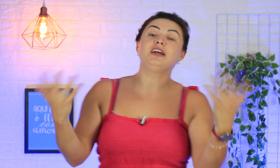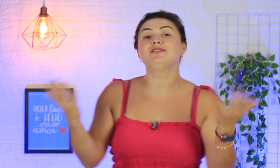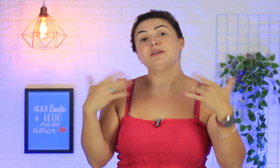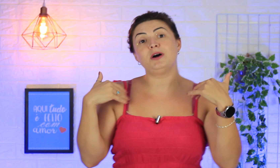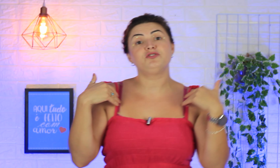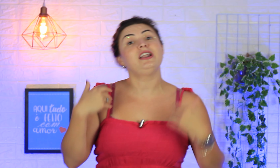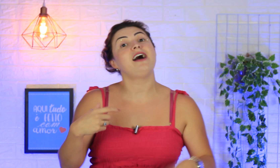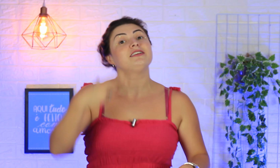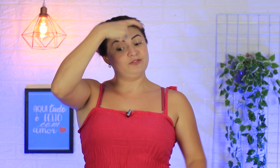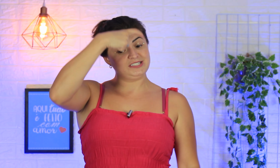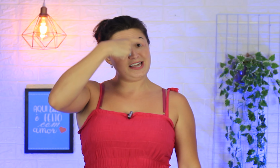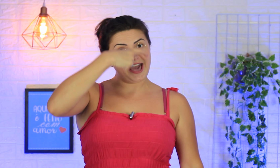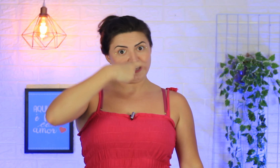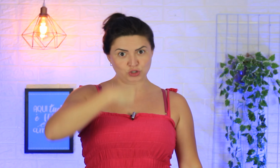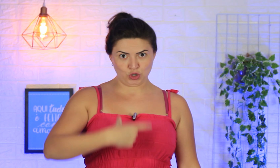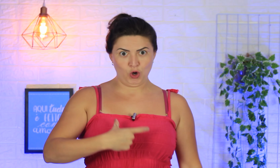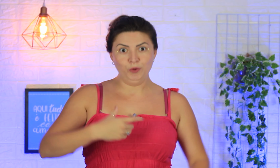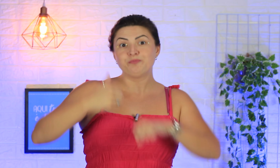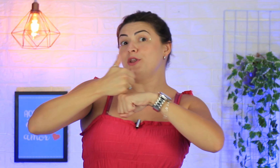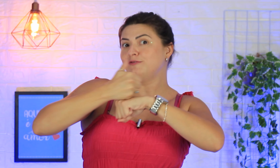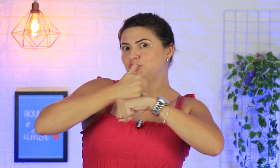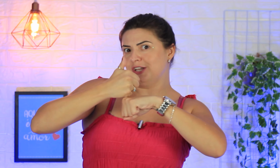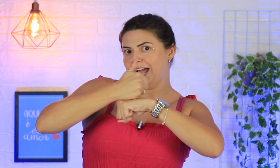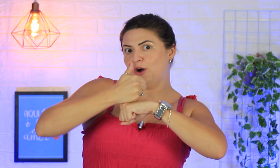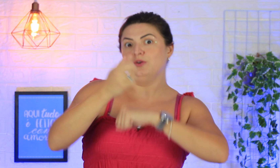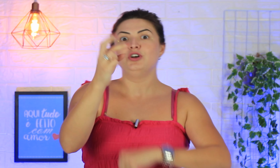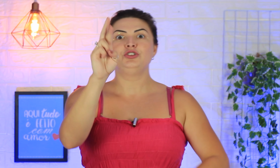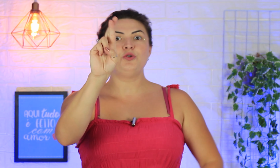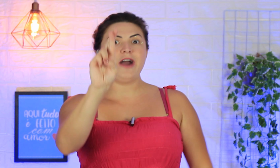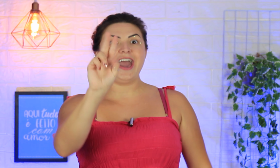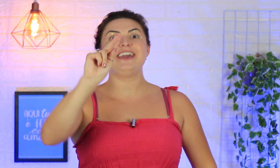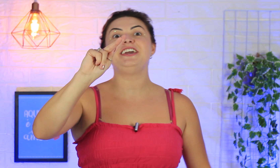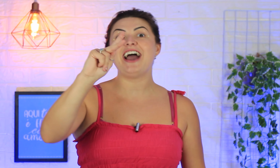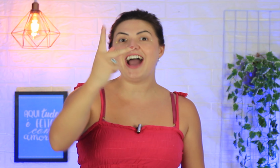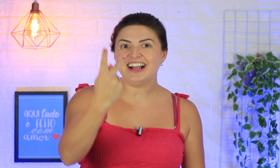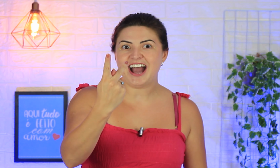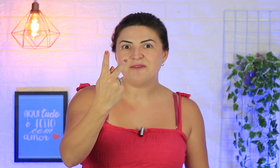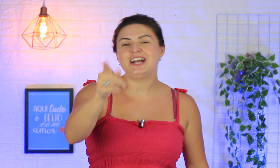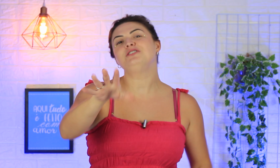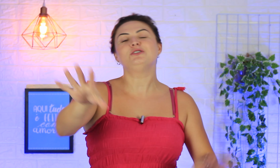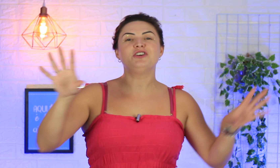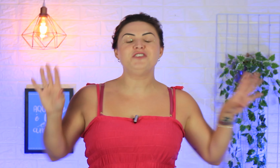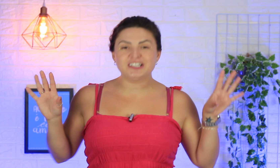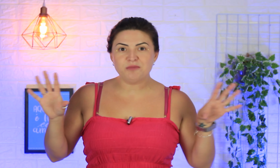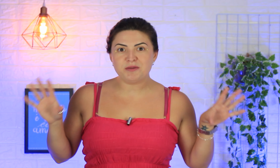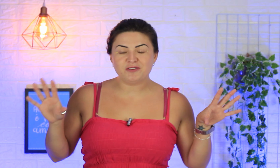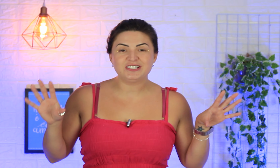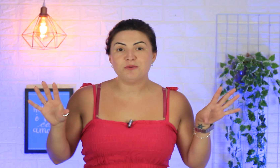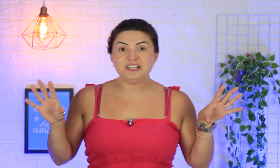então você pode falar que você é sou profissional do RH certo então já fica também para você uma